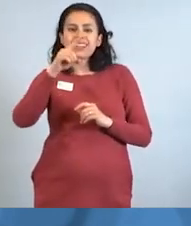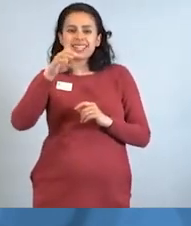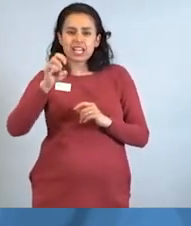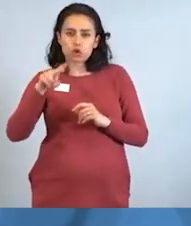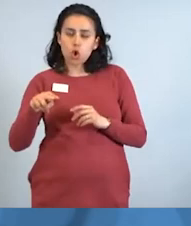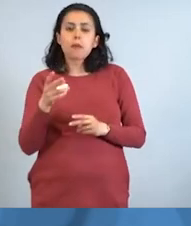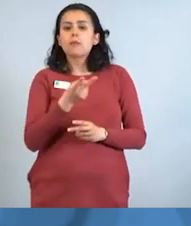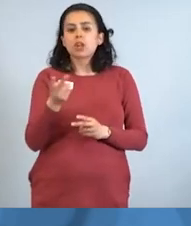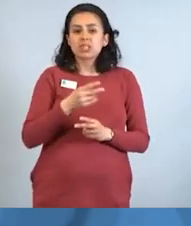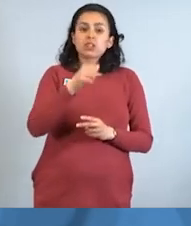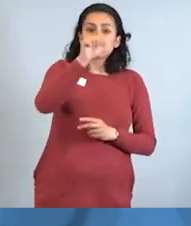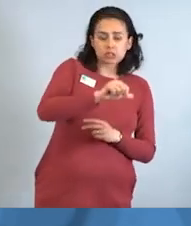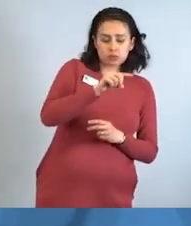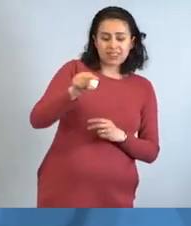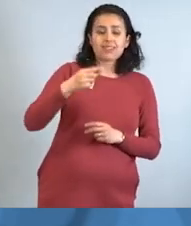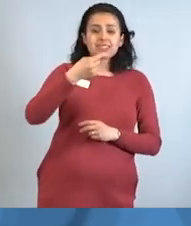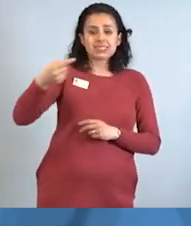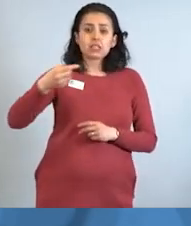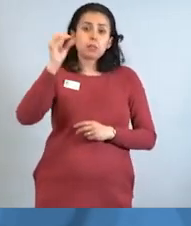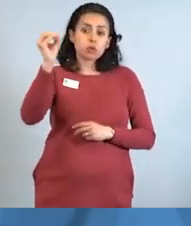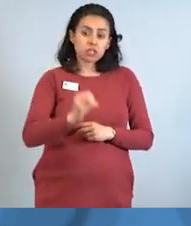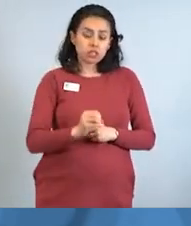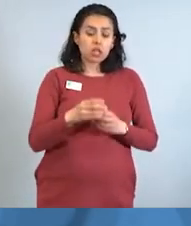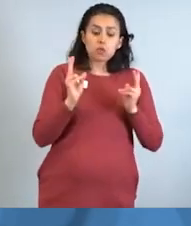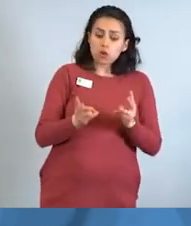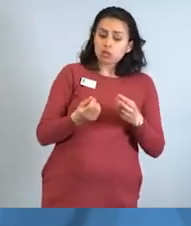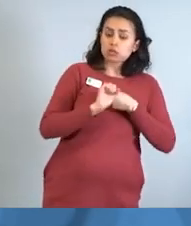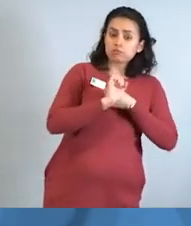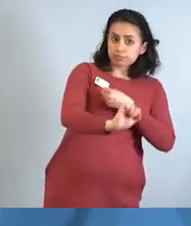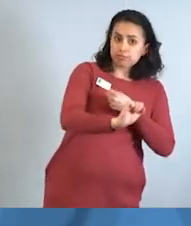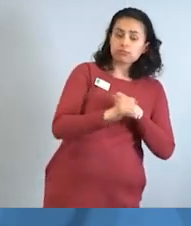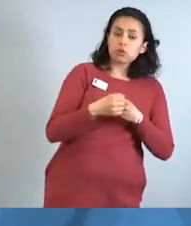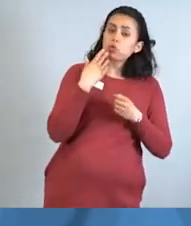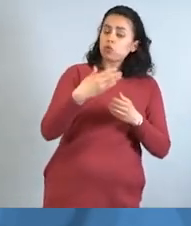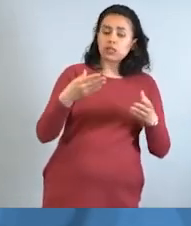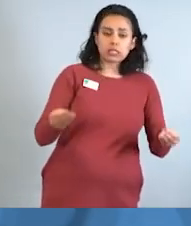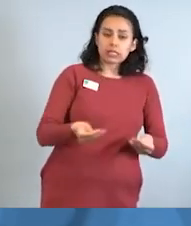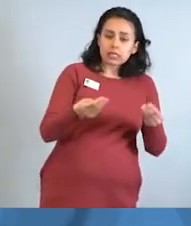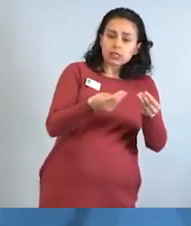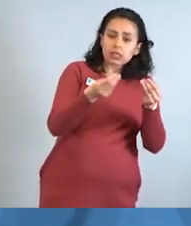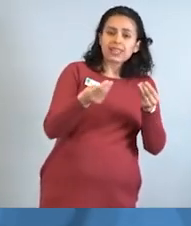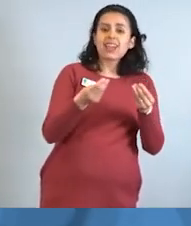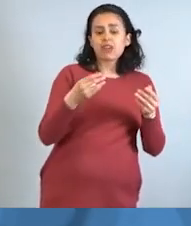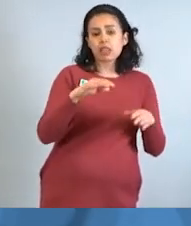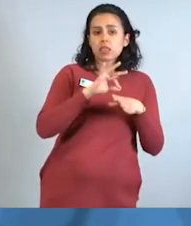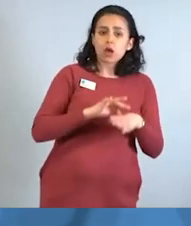Teho on hyvä myös lievempää tautia ja infektioita vastaan. Tässäkään rokotteet eivät paljoa eroa toisistaan.